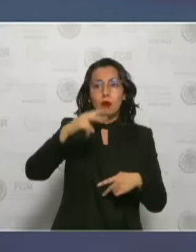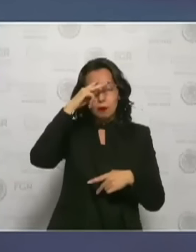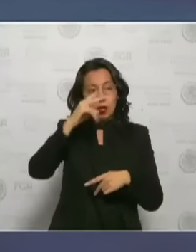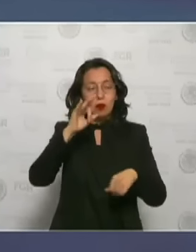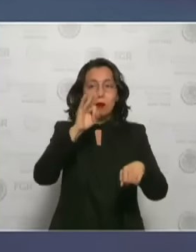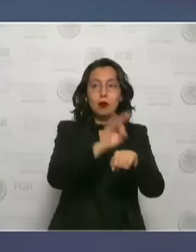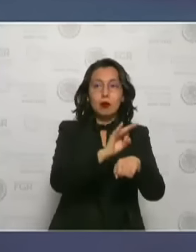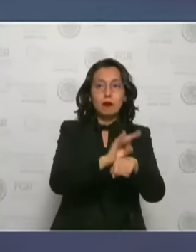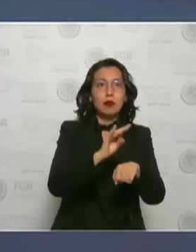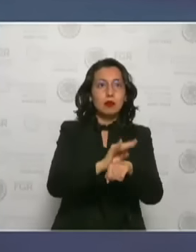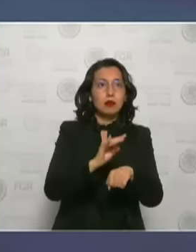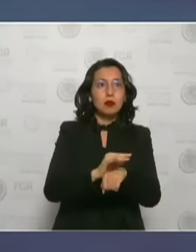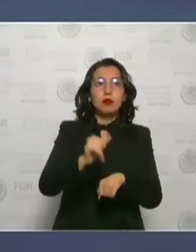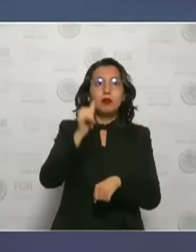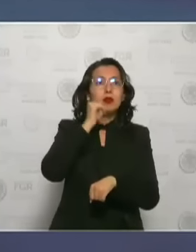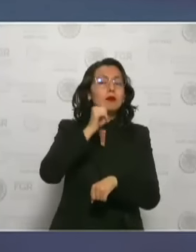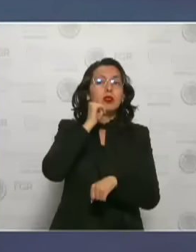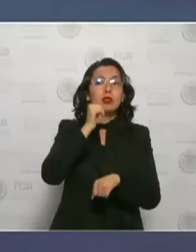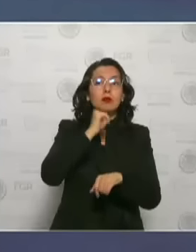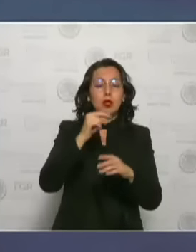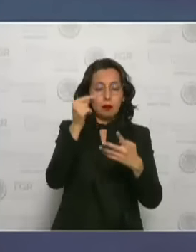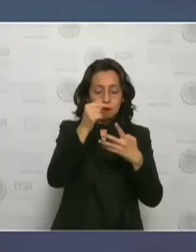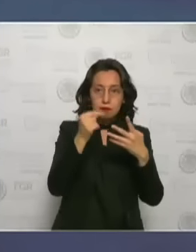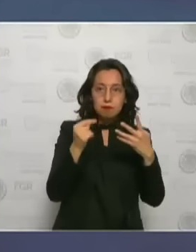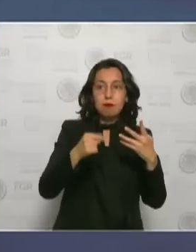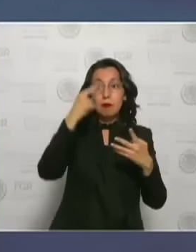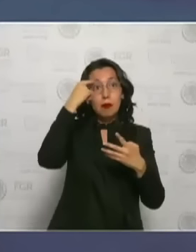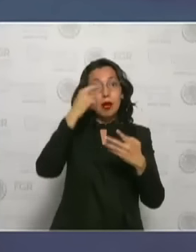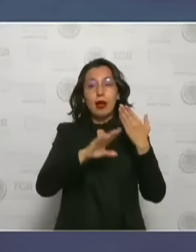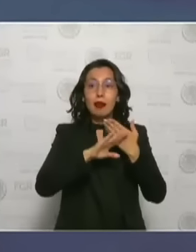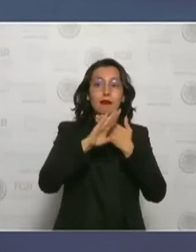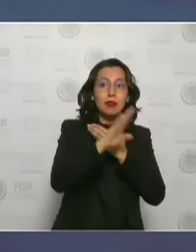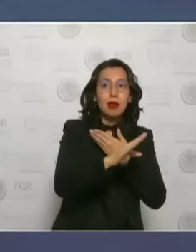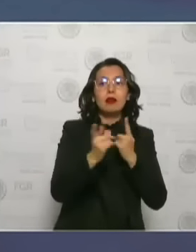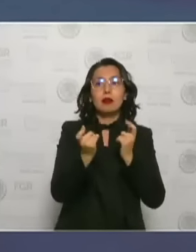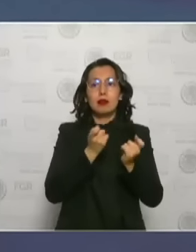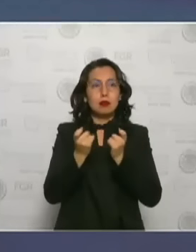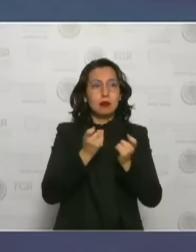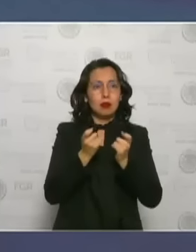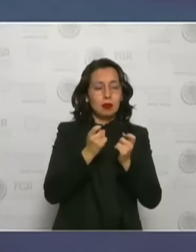con un modelo integral fundamentado en la prevención y gestión de riesgos,